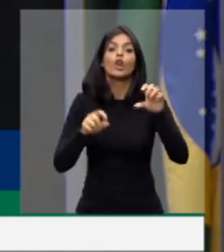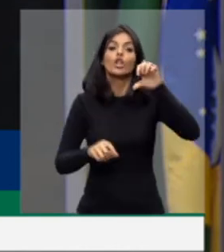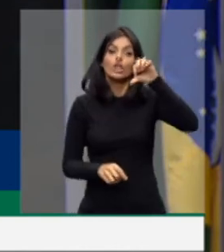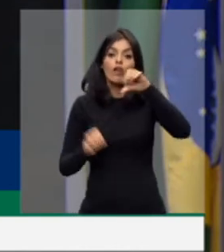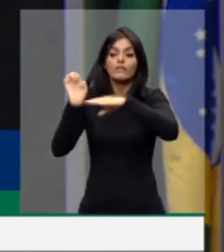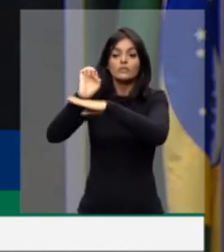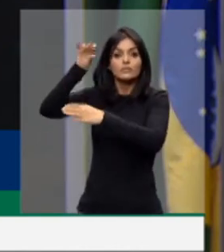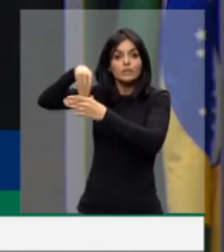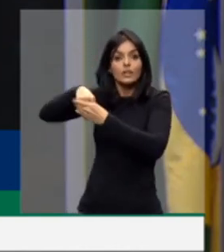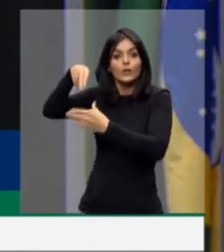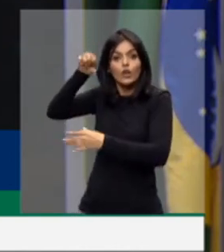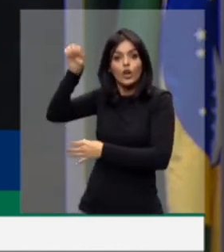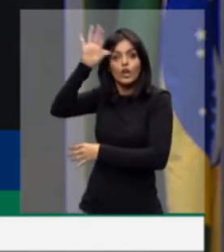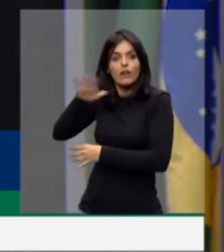PODER PROSSEGUIR E SER DISSO CRIMINADOAMENTE COMO REGIÃO